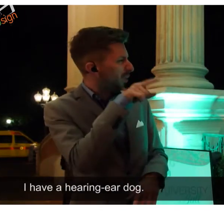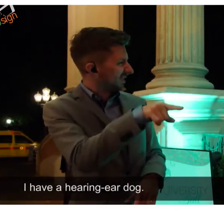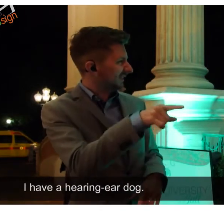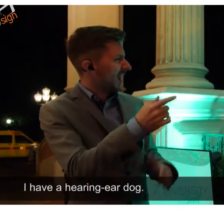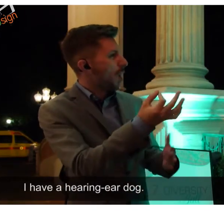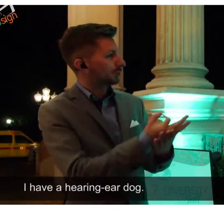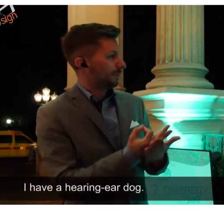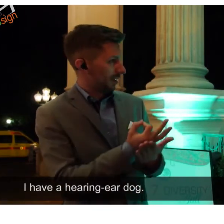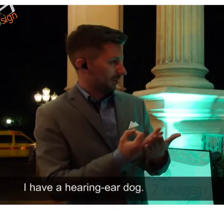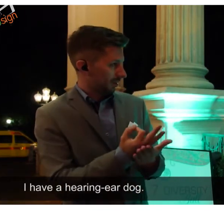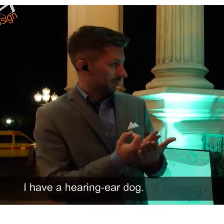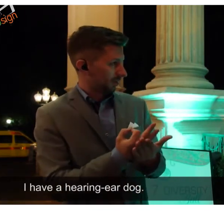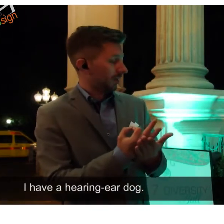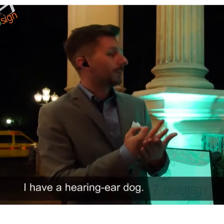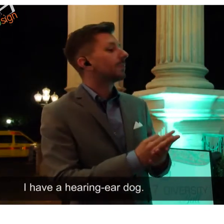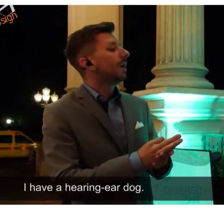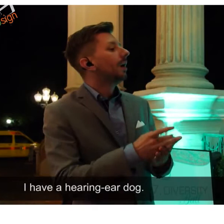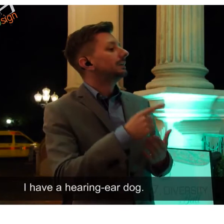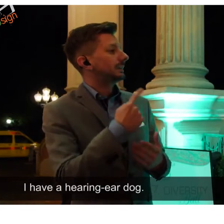Tinc l’orella-oient del meu gos.